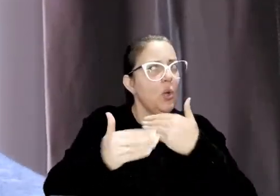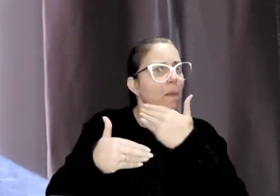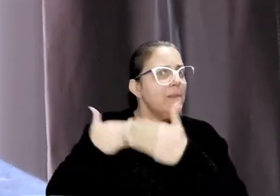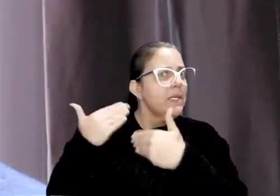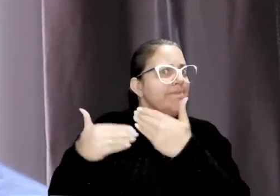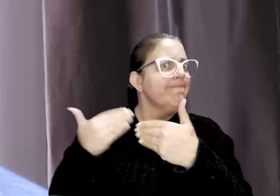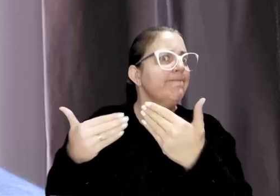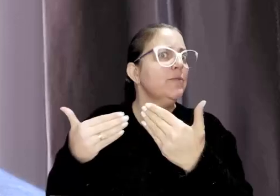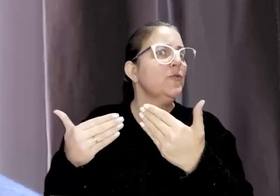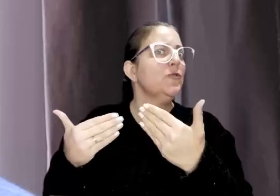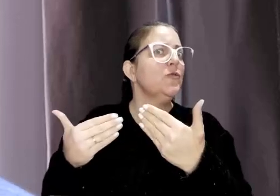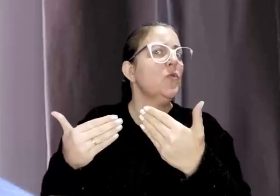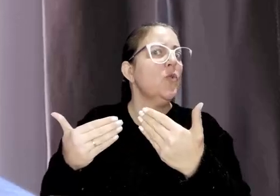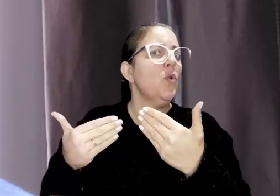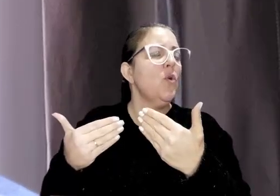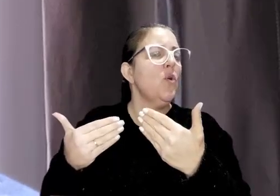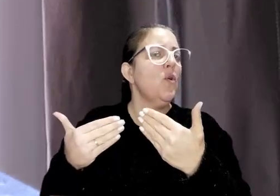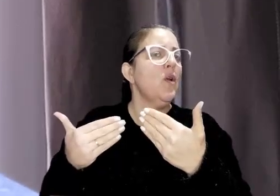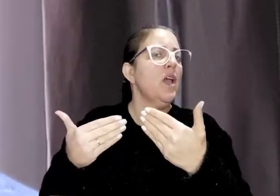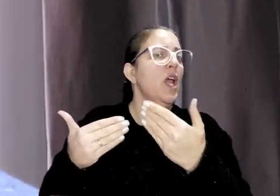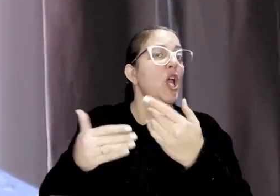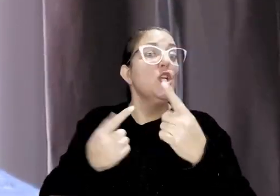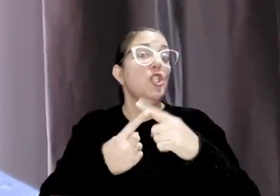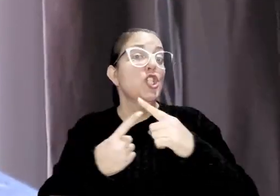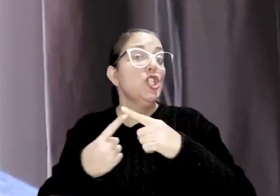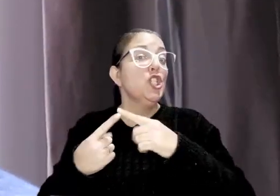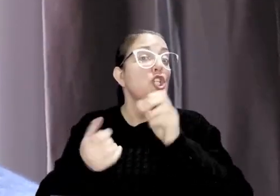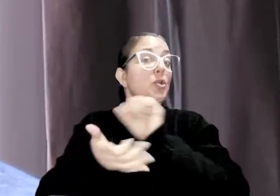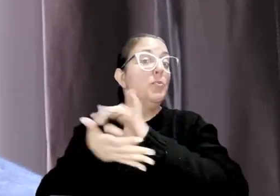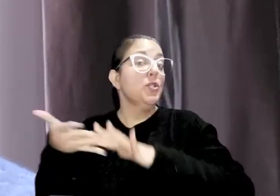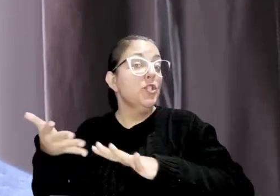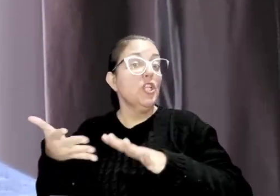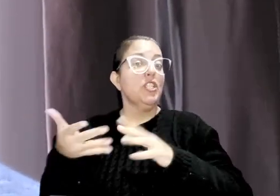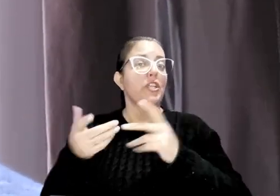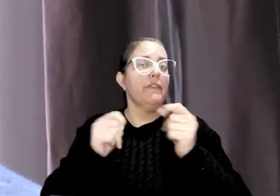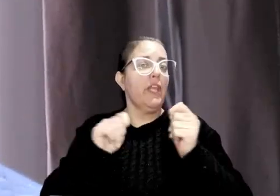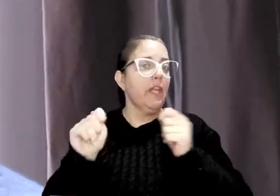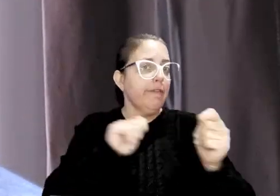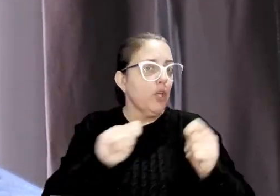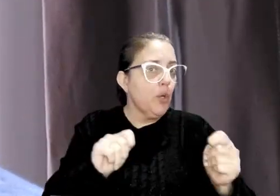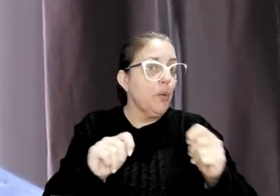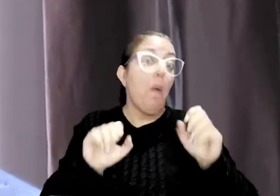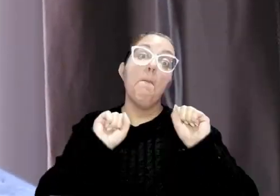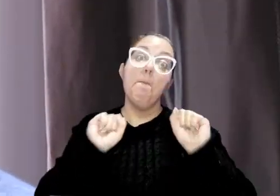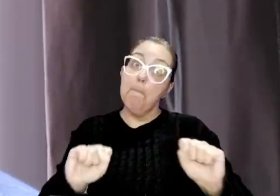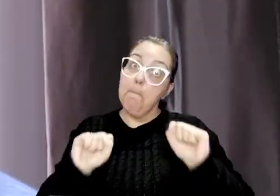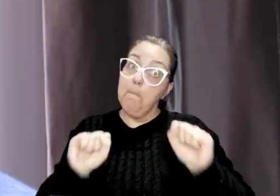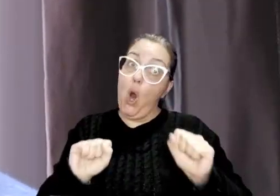tipos de atividade econômica isso pode gerar né a chegada de trabalhadores atração de uma de obra e